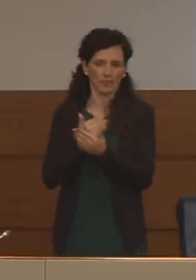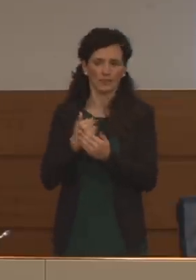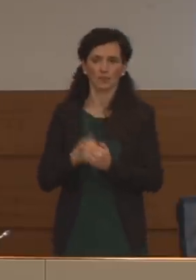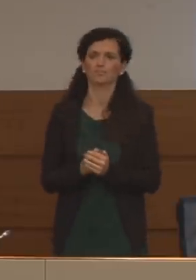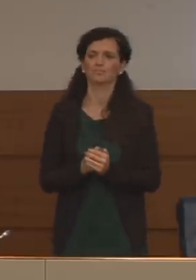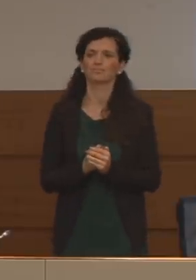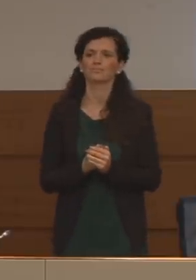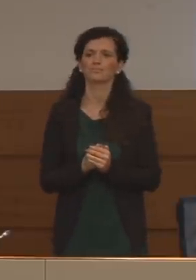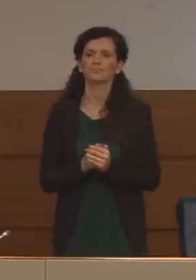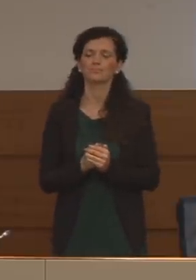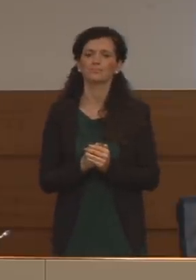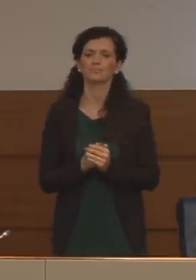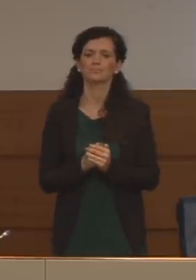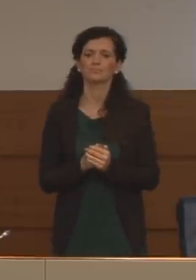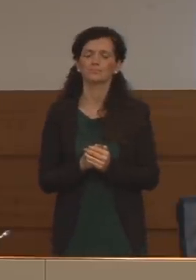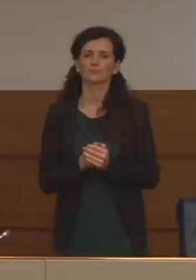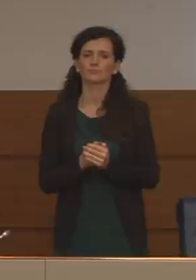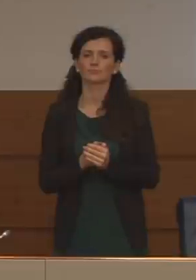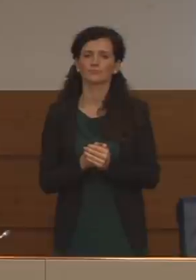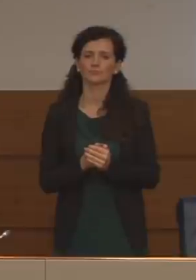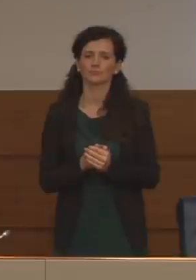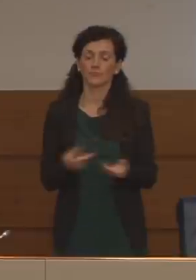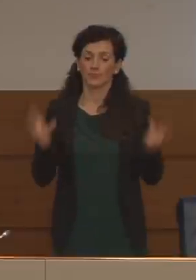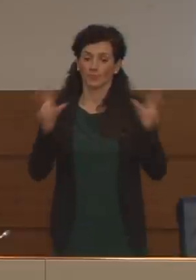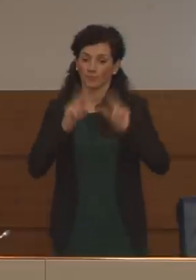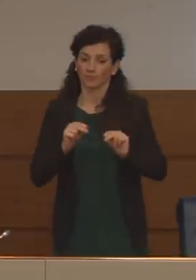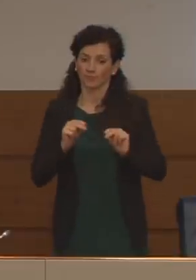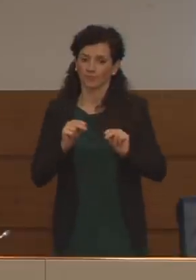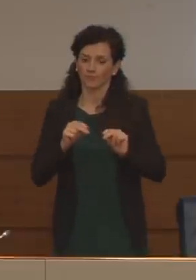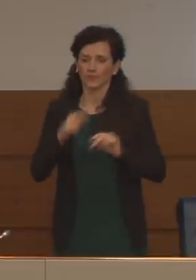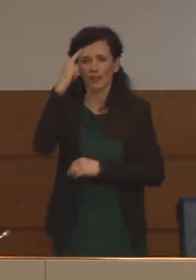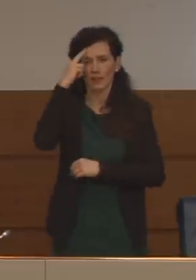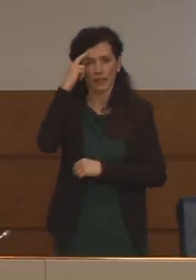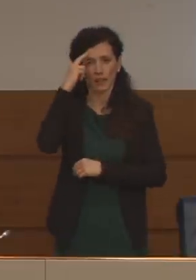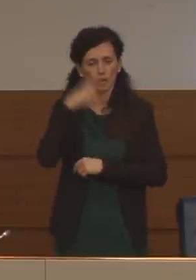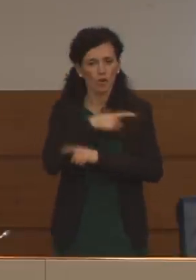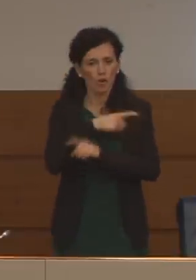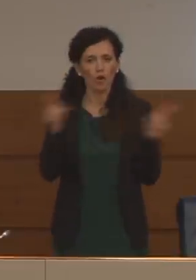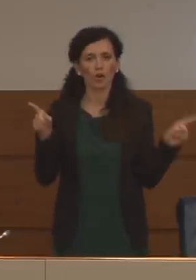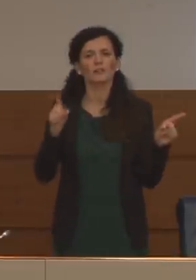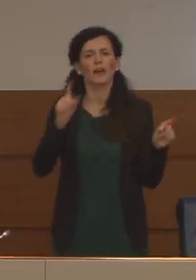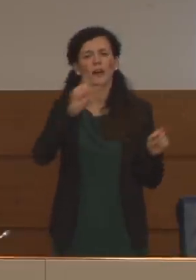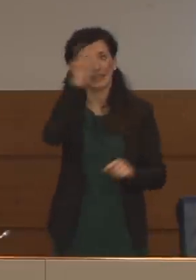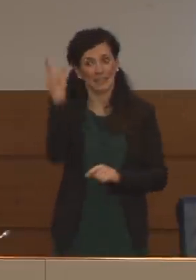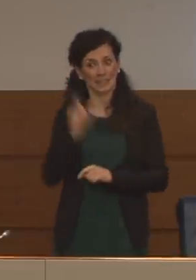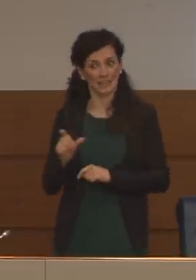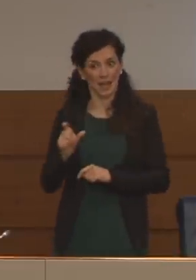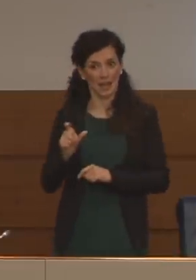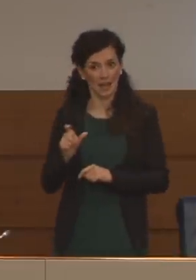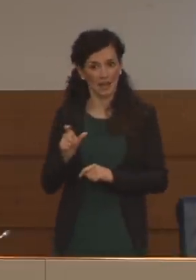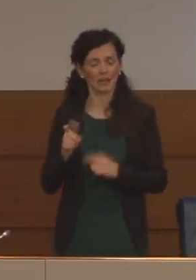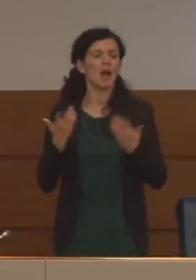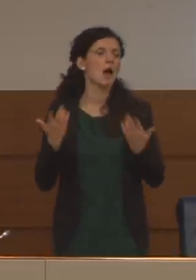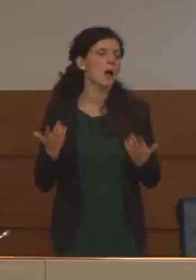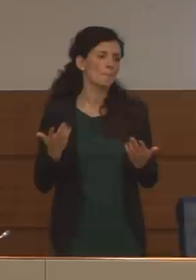come in tutto il territorio nazionale ma in questo momento consentitemi di